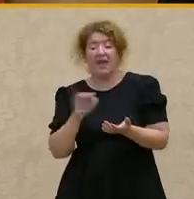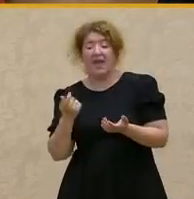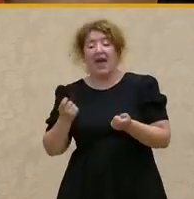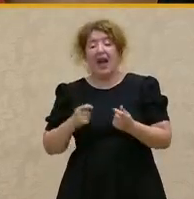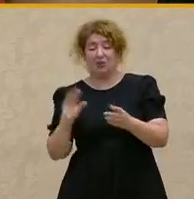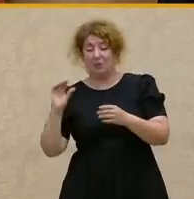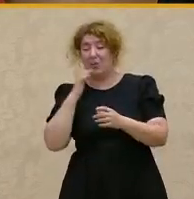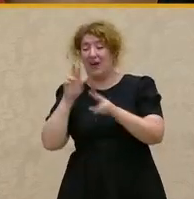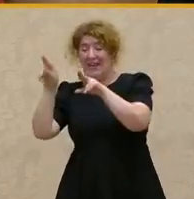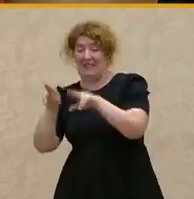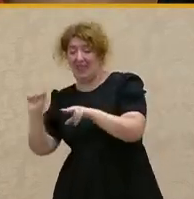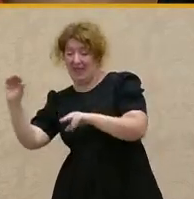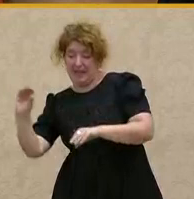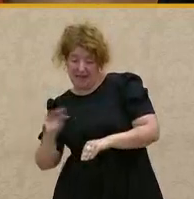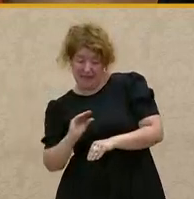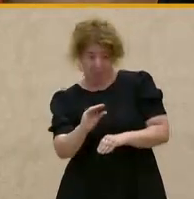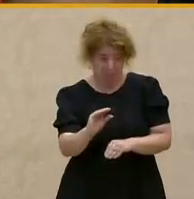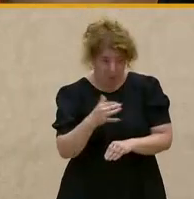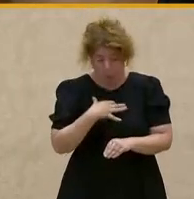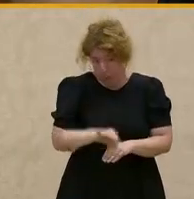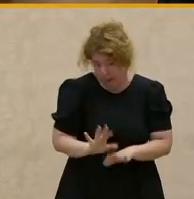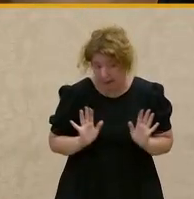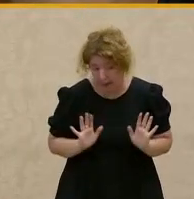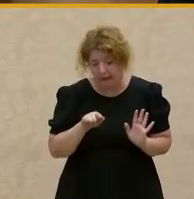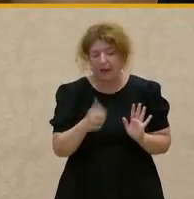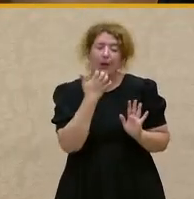una parte de este gasto en residencias, este mismo dinero se podría destinar a ayudar a las personas